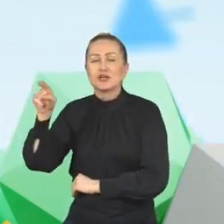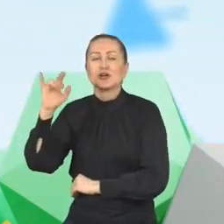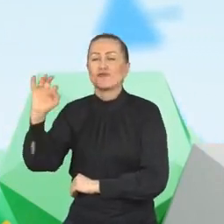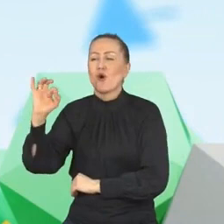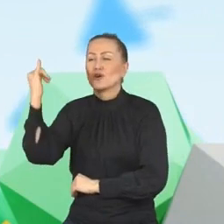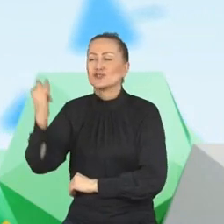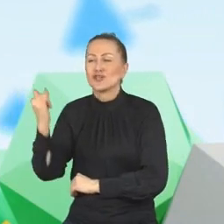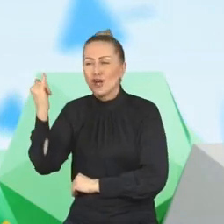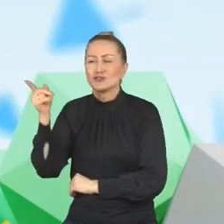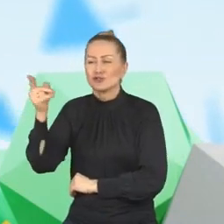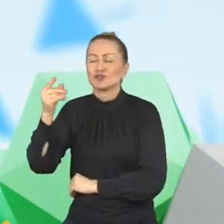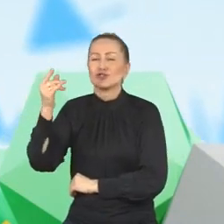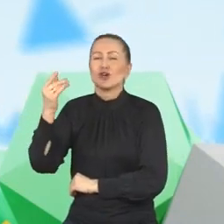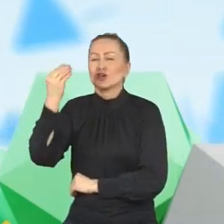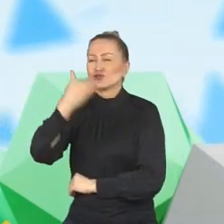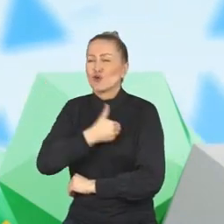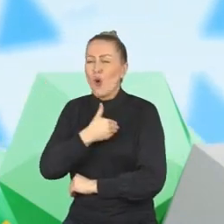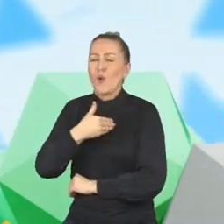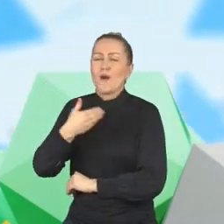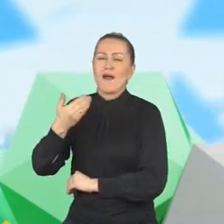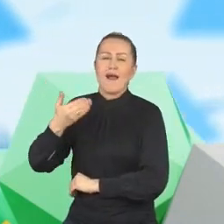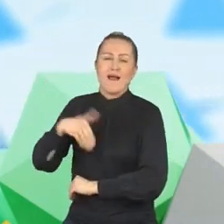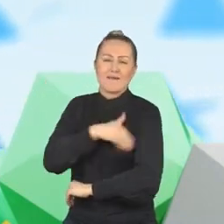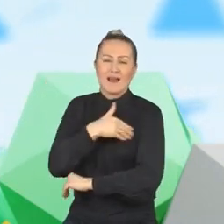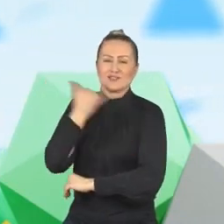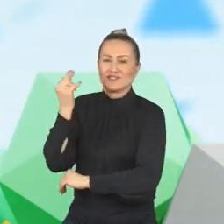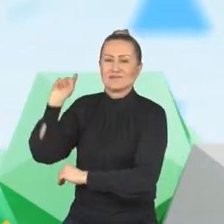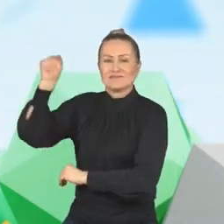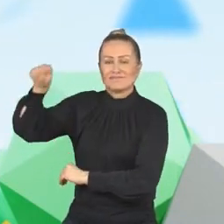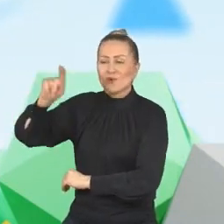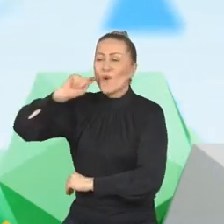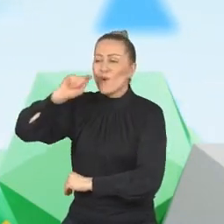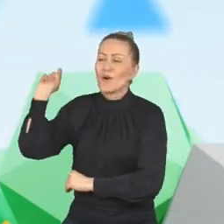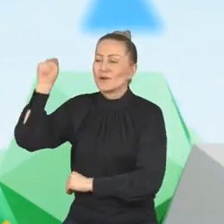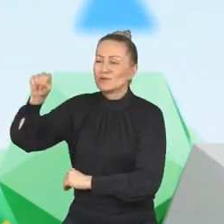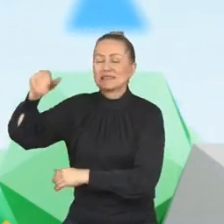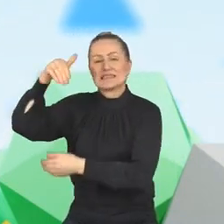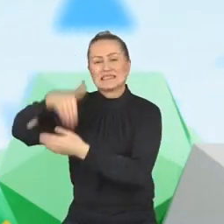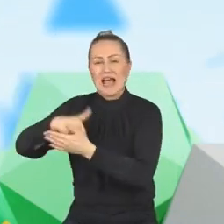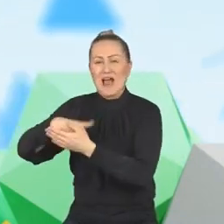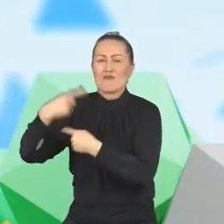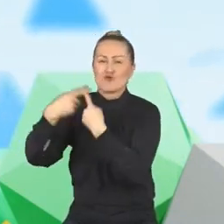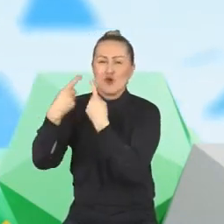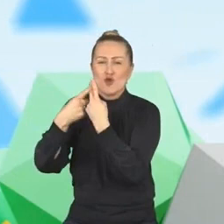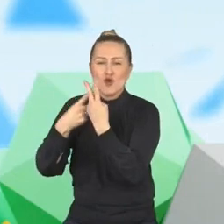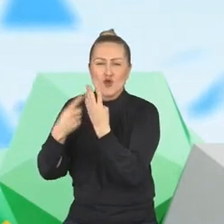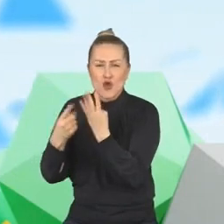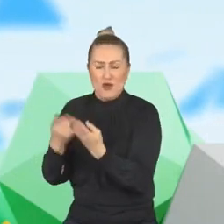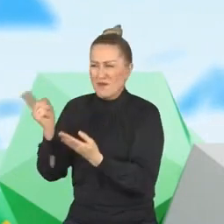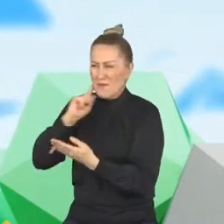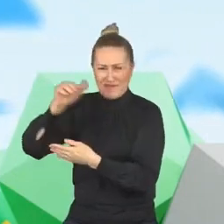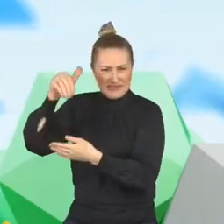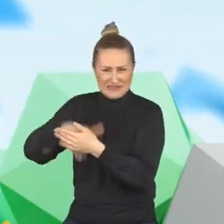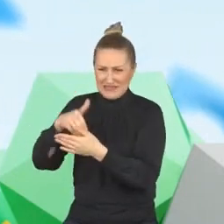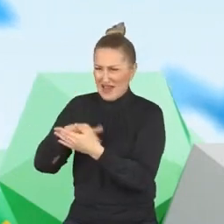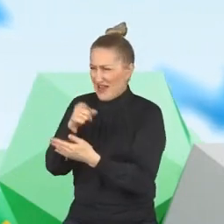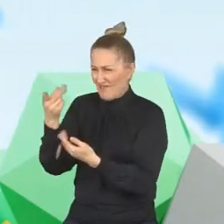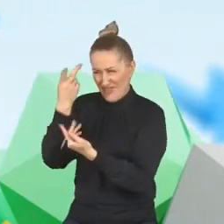Polski z Ukrainy zachowują się w taki sposób i że nie jest to takie zachowanie, które przez tych rodziców jest mile widziane.